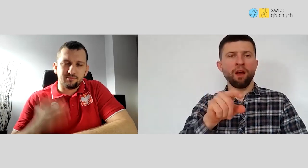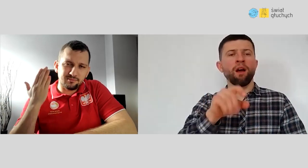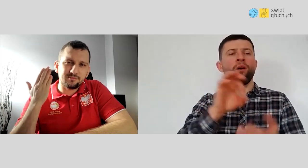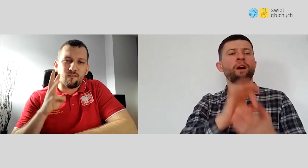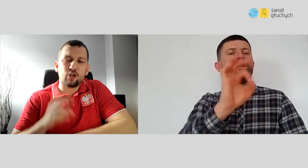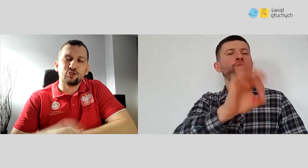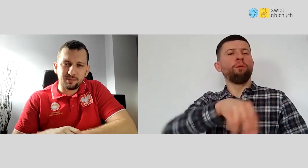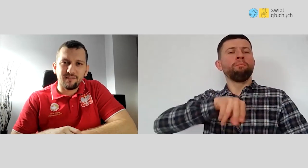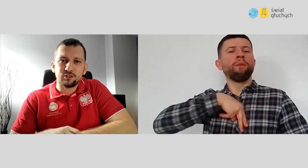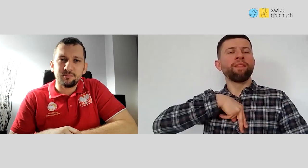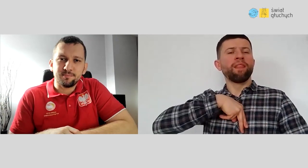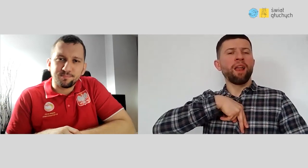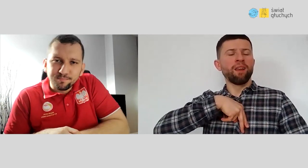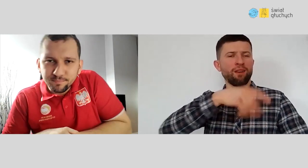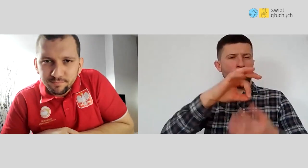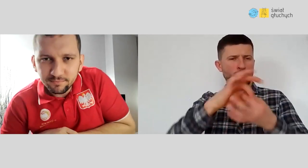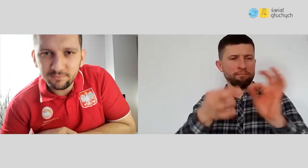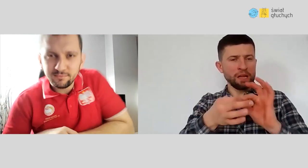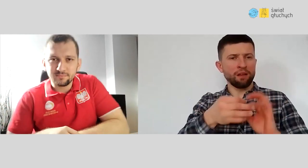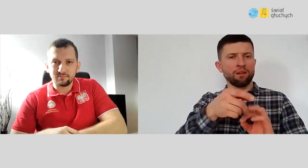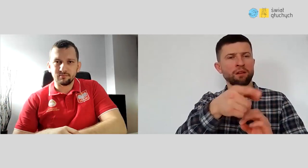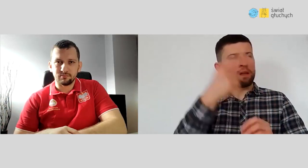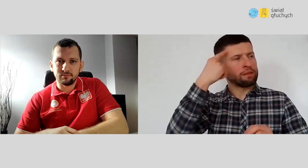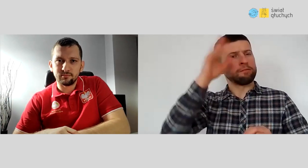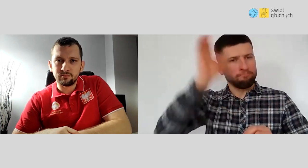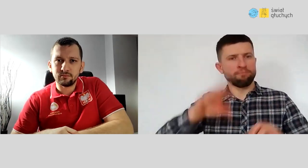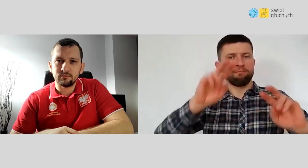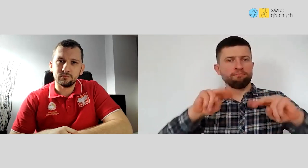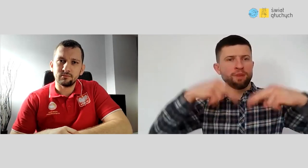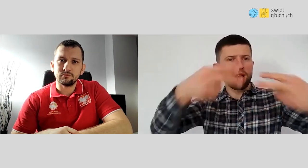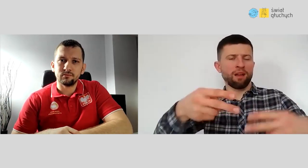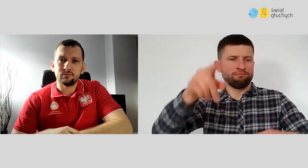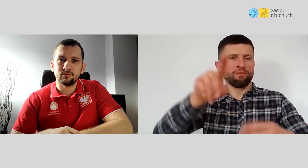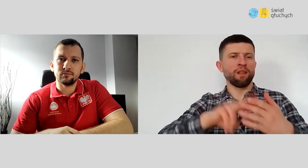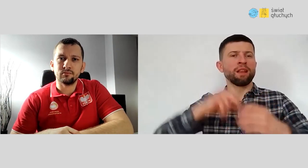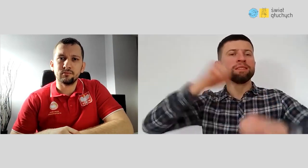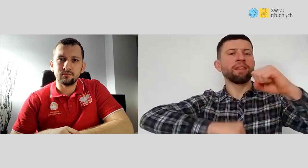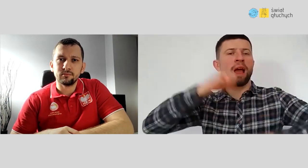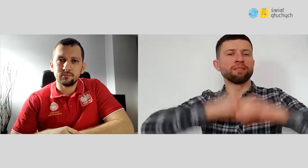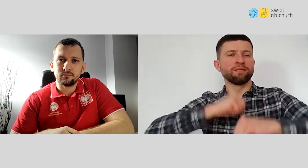przekazałeś swój medal na licytację